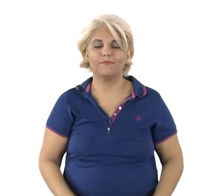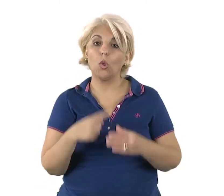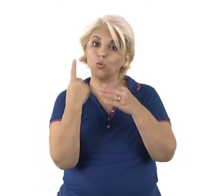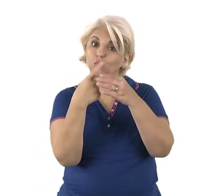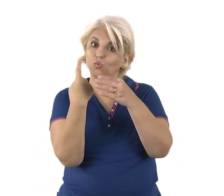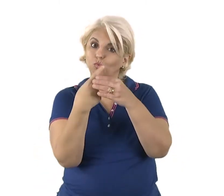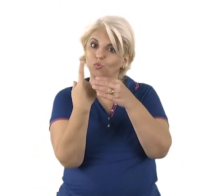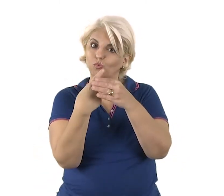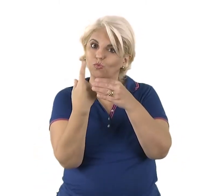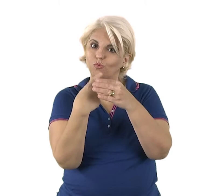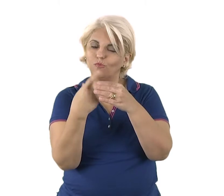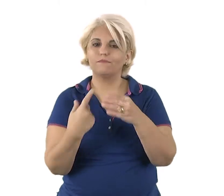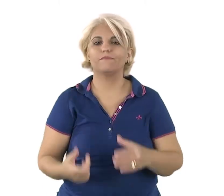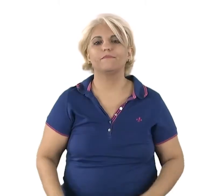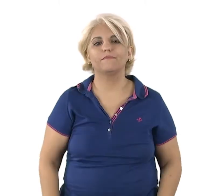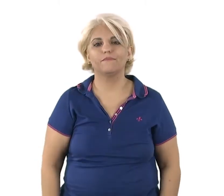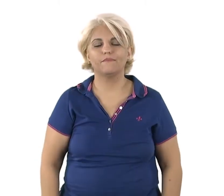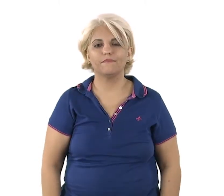Suco